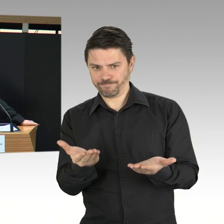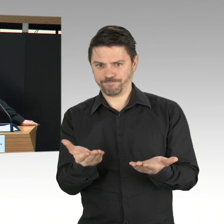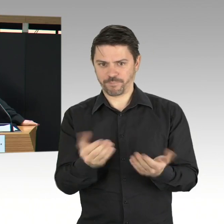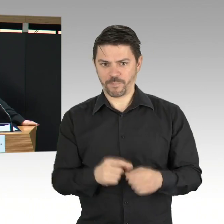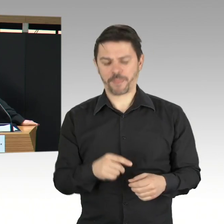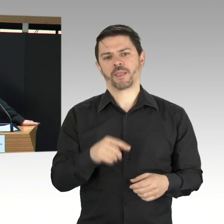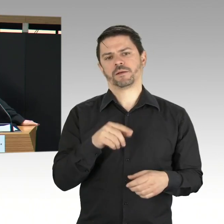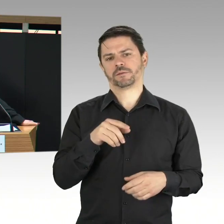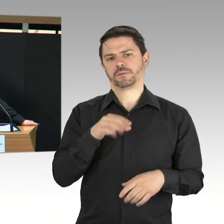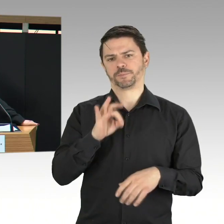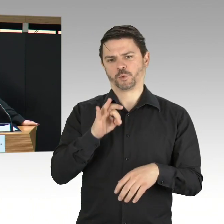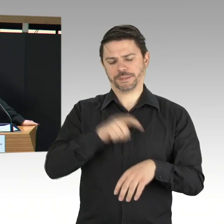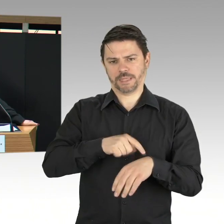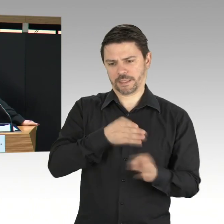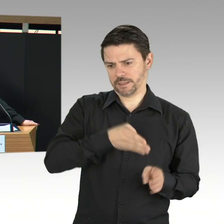und deshalb zuerst zum Mietenstopp.